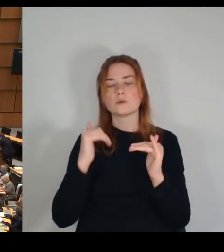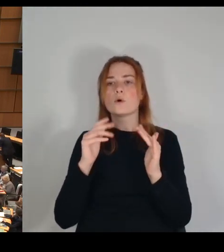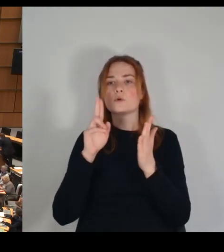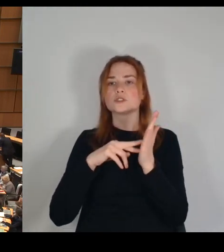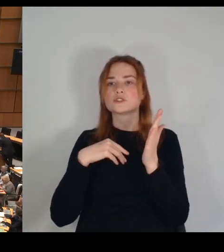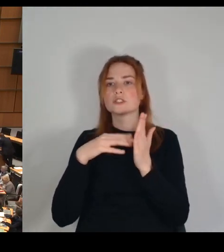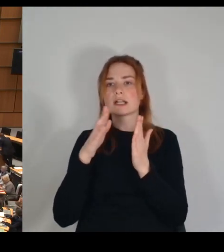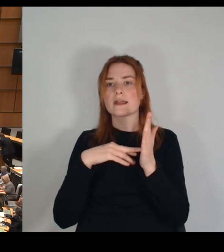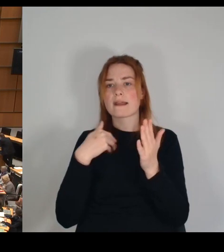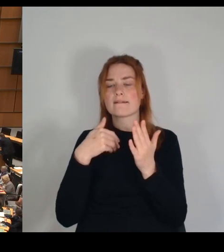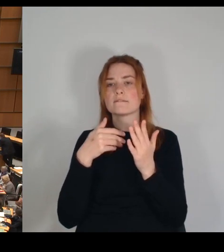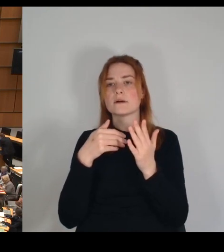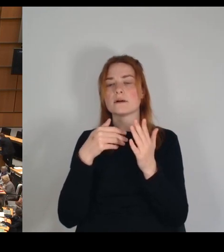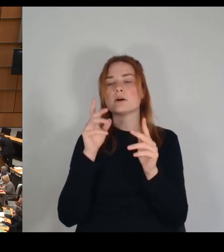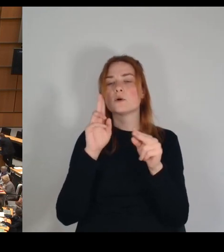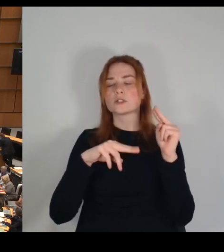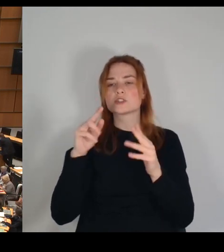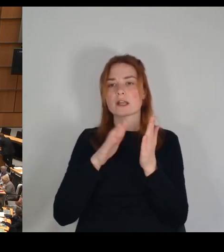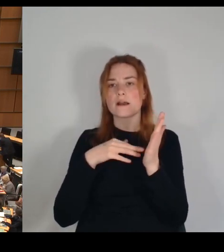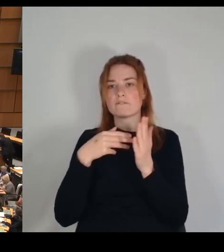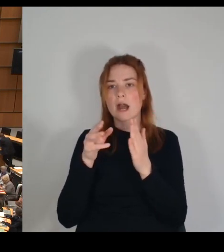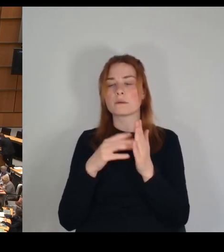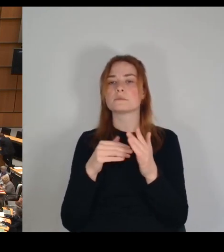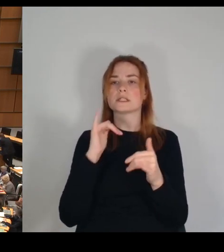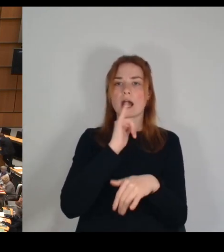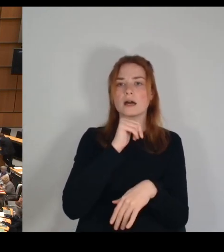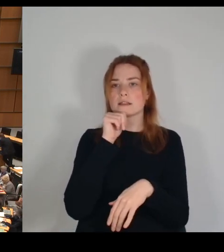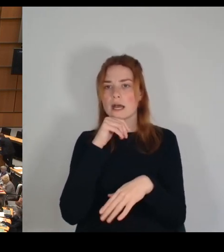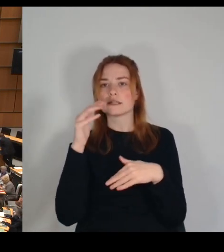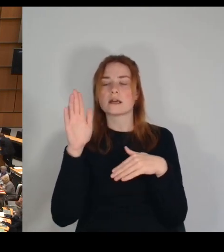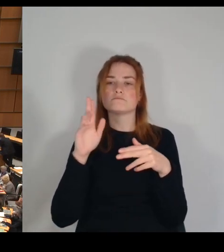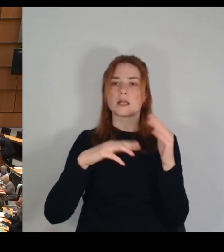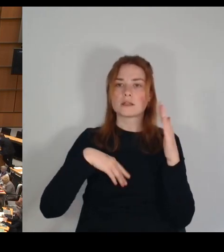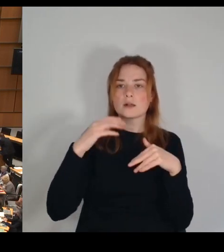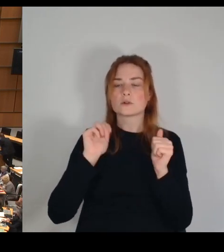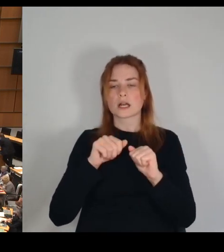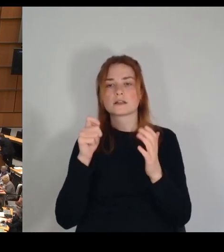Für jeden Vorschlag darf nur ein Feld angekreuzt werden. Und auch heute gilt Stimmzettel ohne ein Kreuz mit